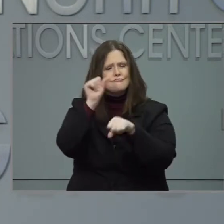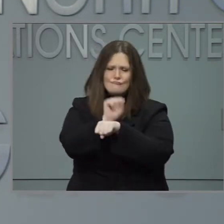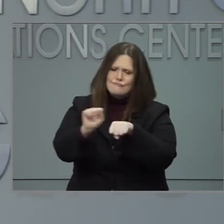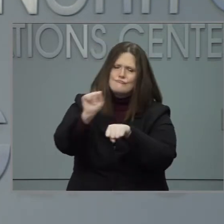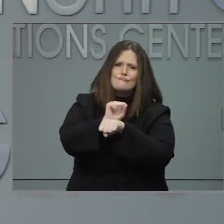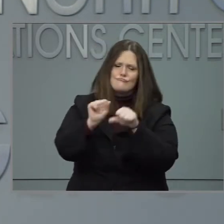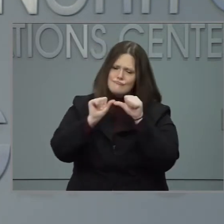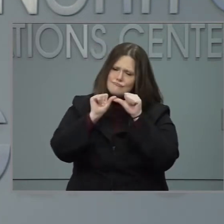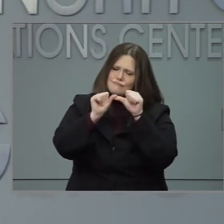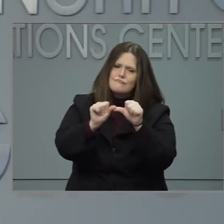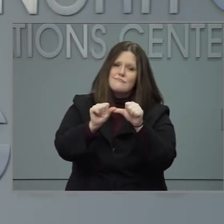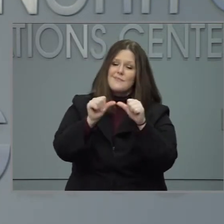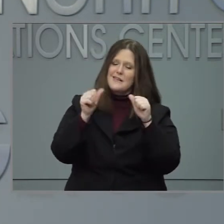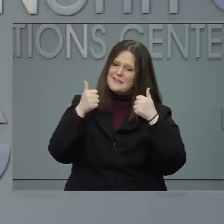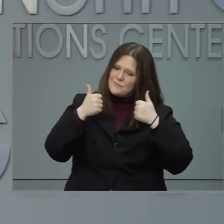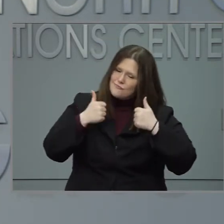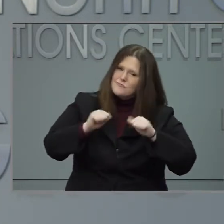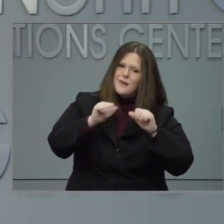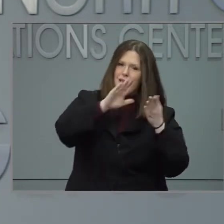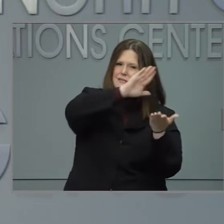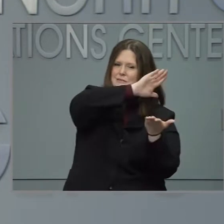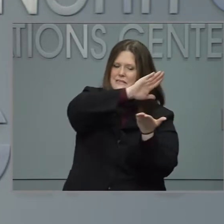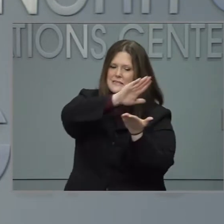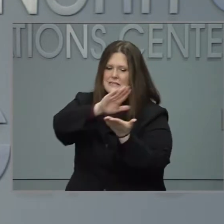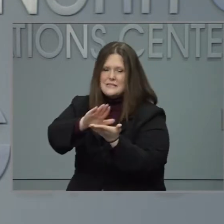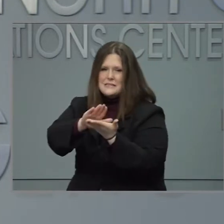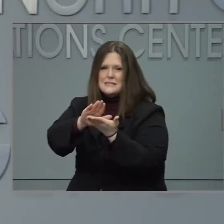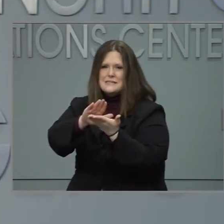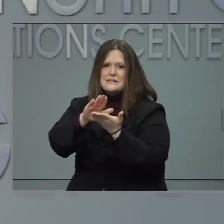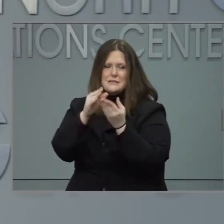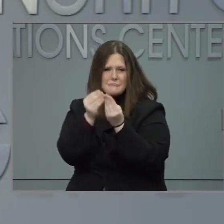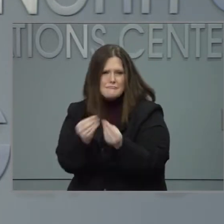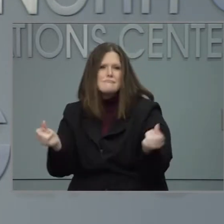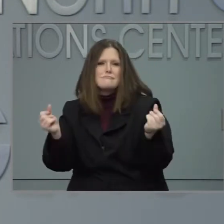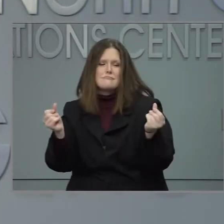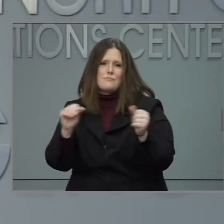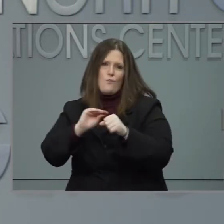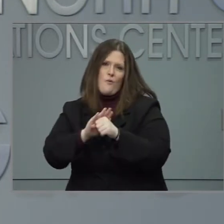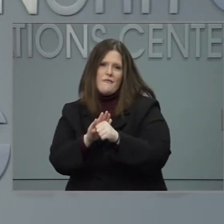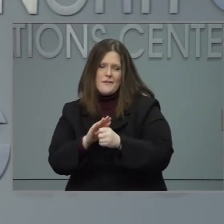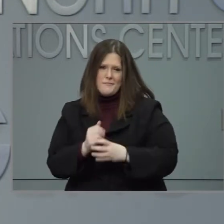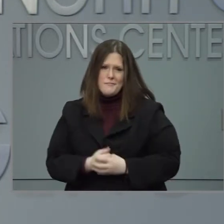superar esta situación. Y puede esperar esta pandemia.